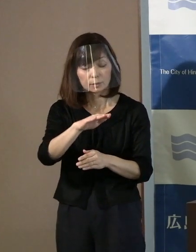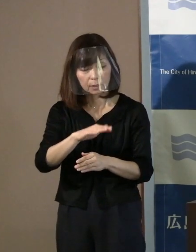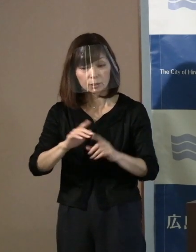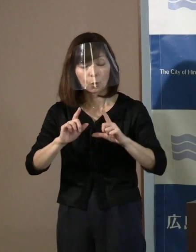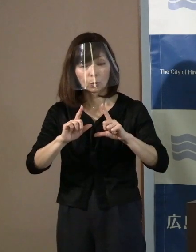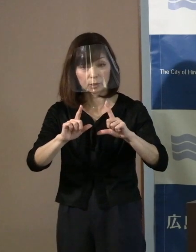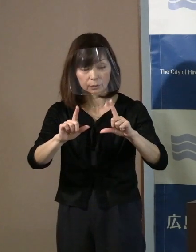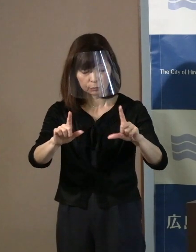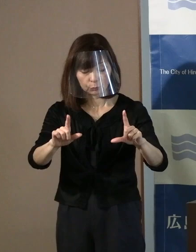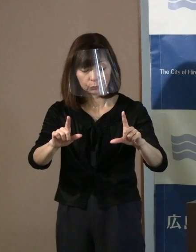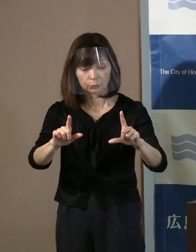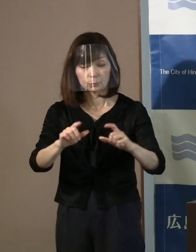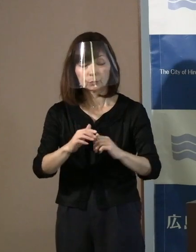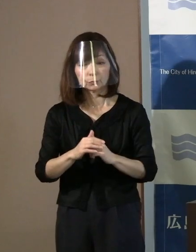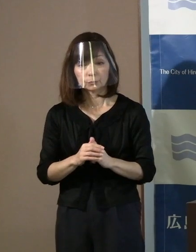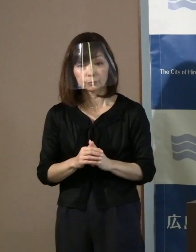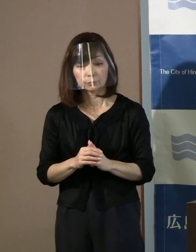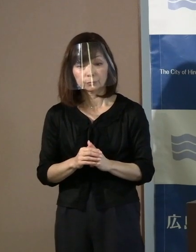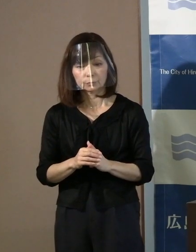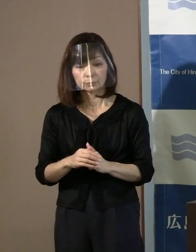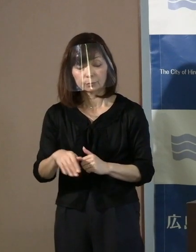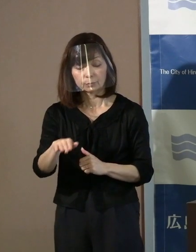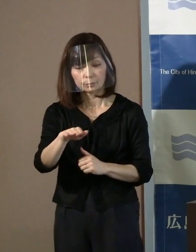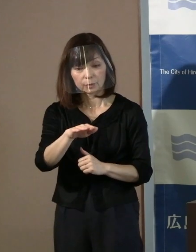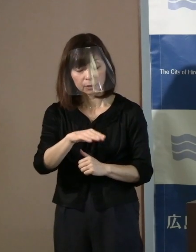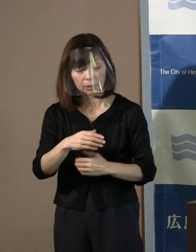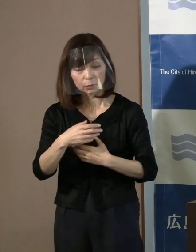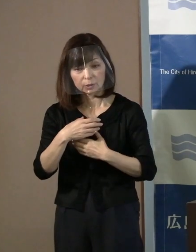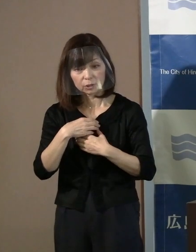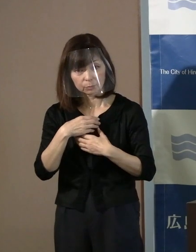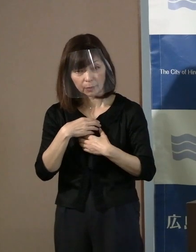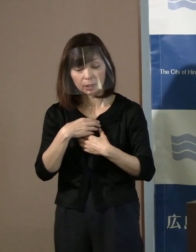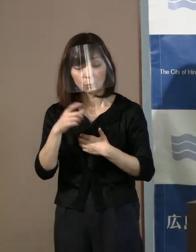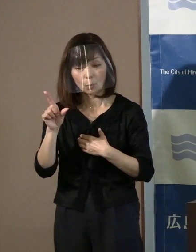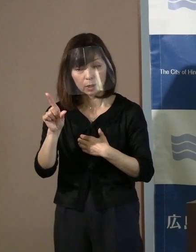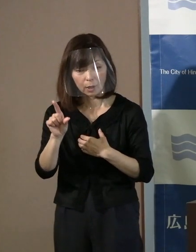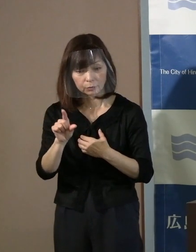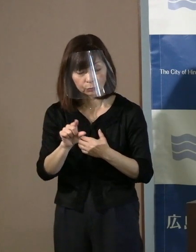御心配の様子をなるべく小さくしていく というふうな対応をしていきたいと